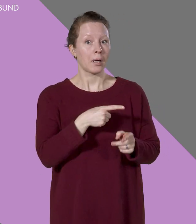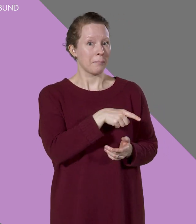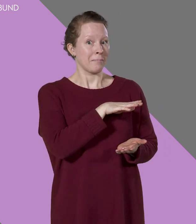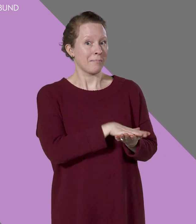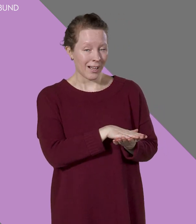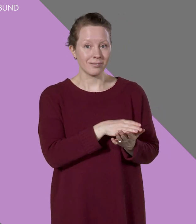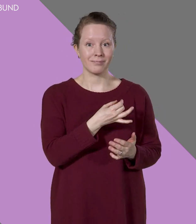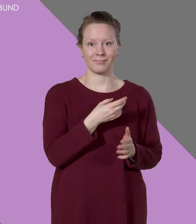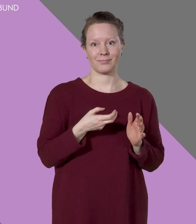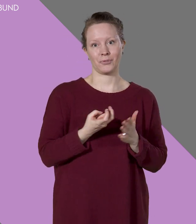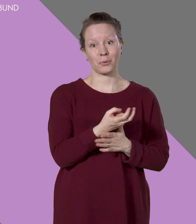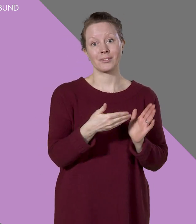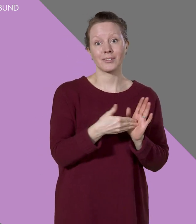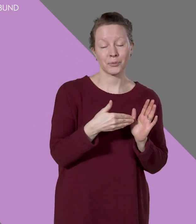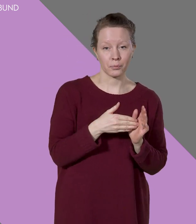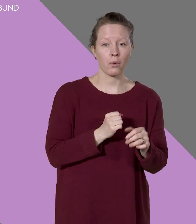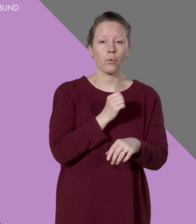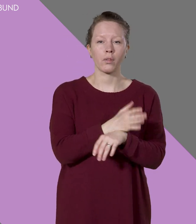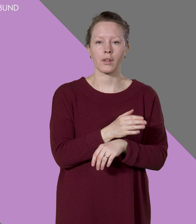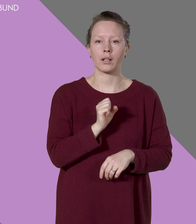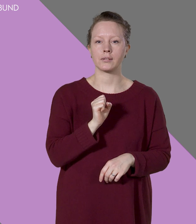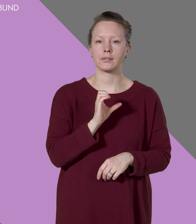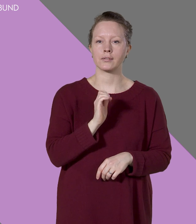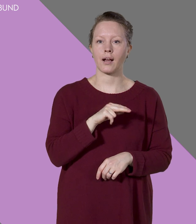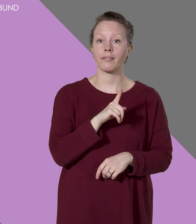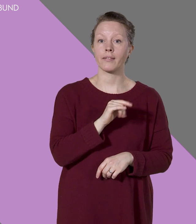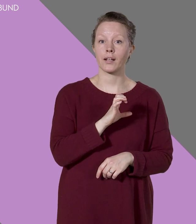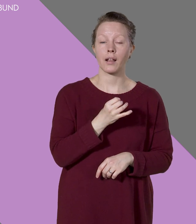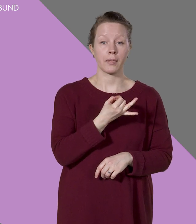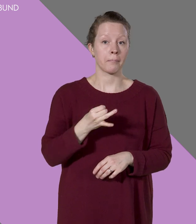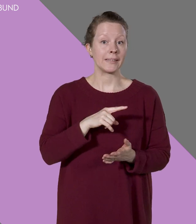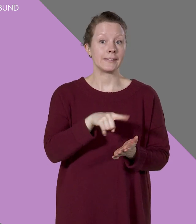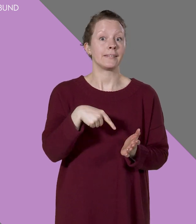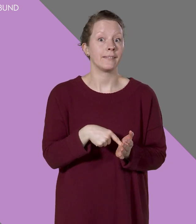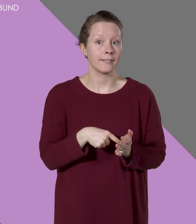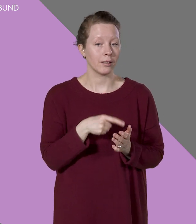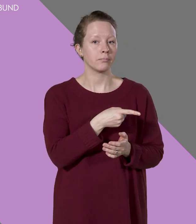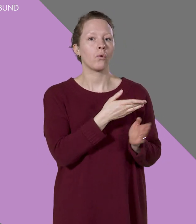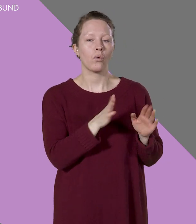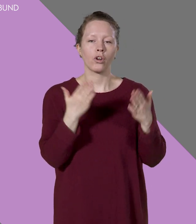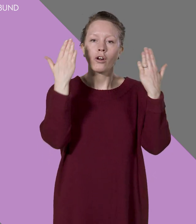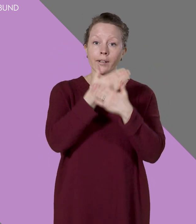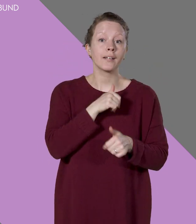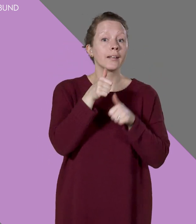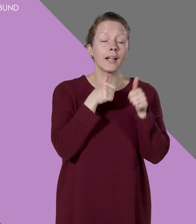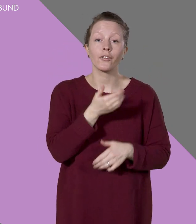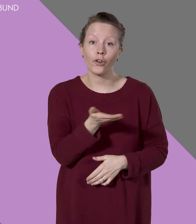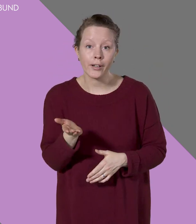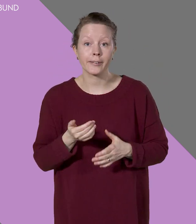och hotellet Scandic Tampere City, där deltagarna kan övernatta.